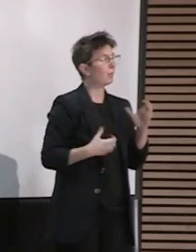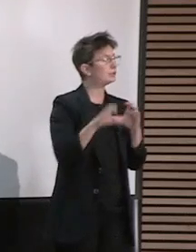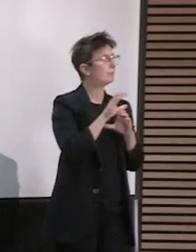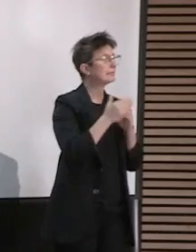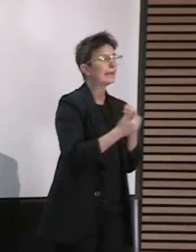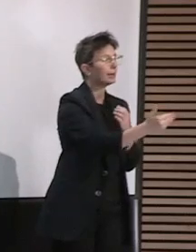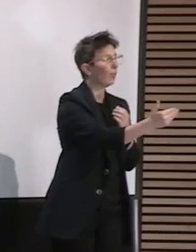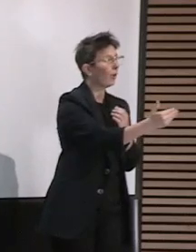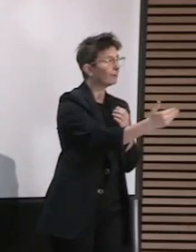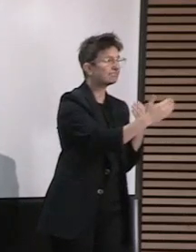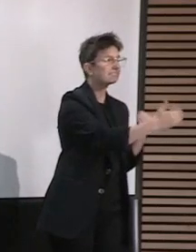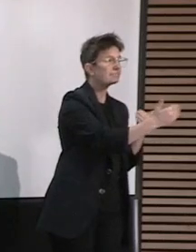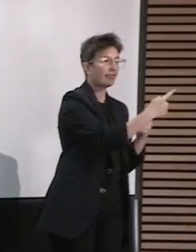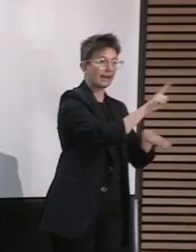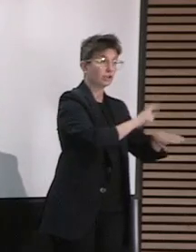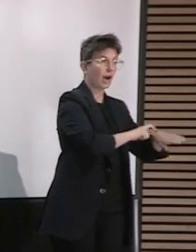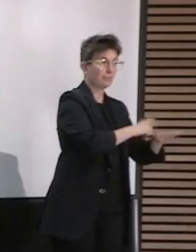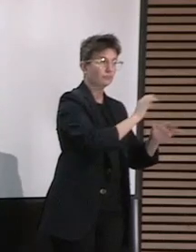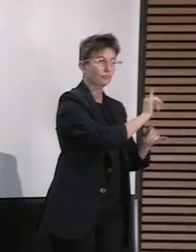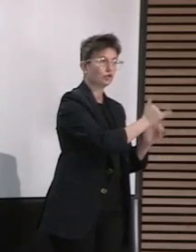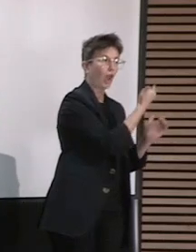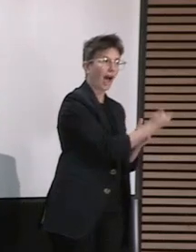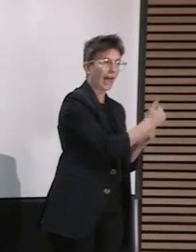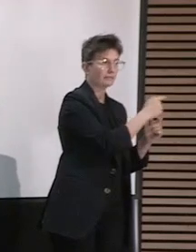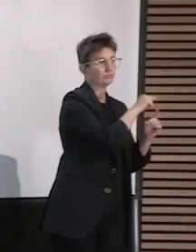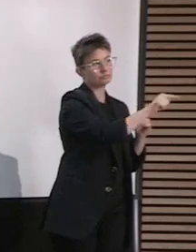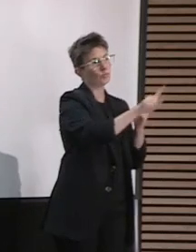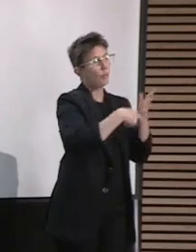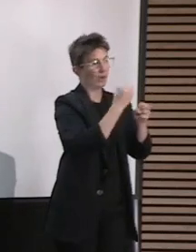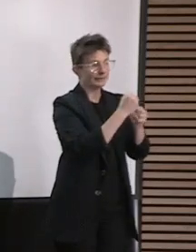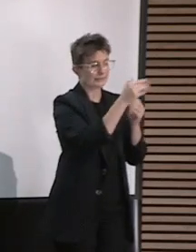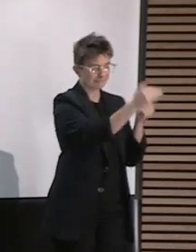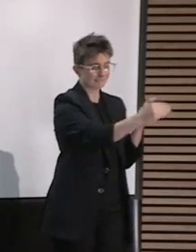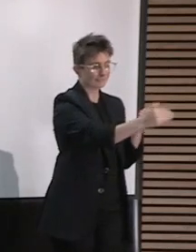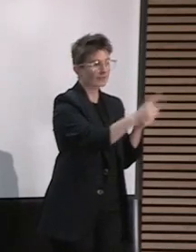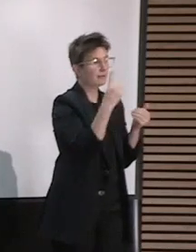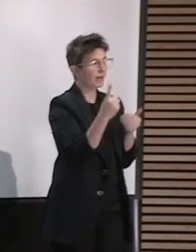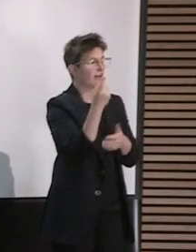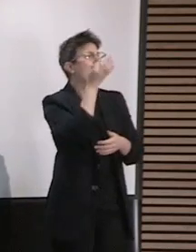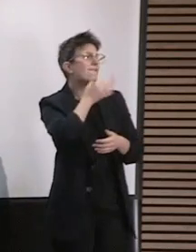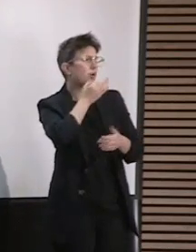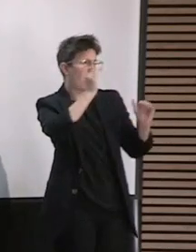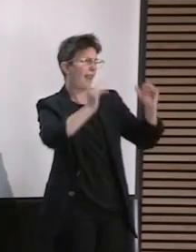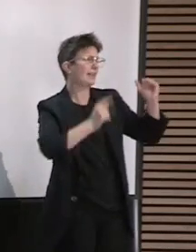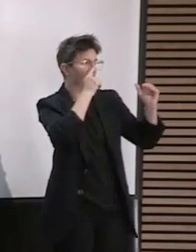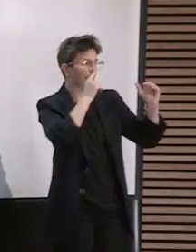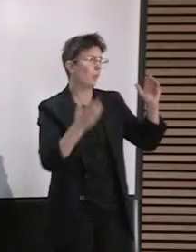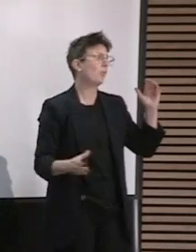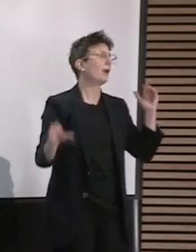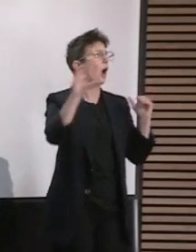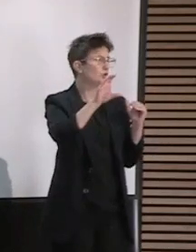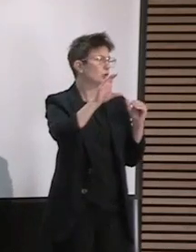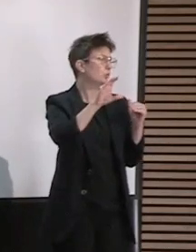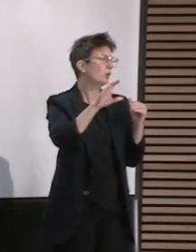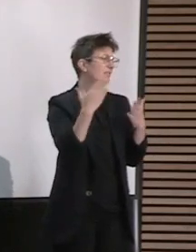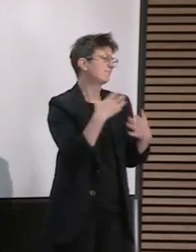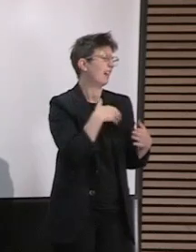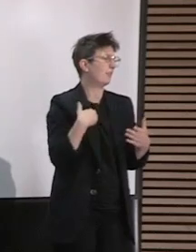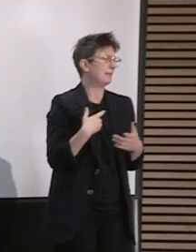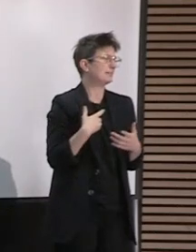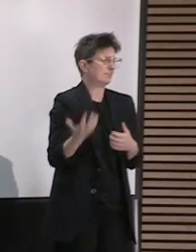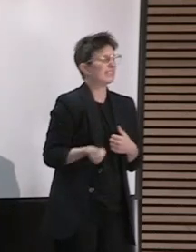Kua piki te piki o te 337 me